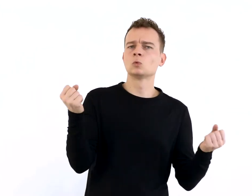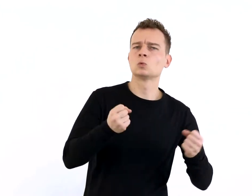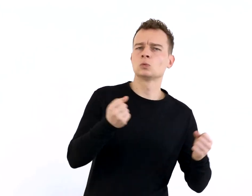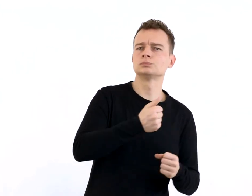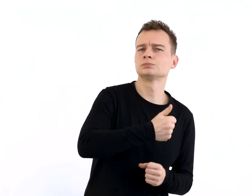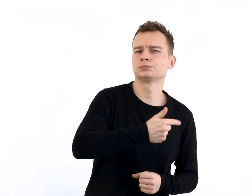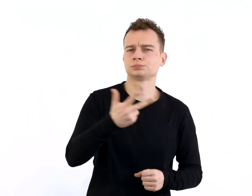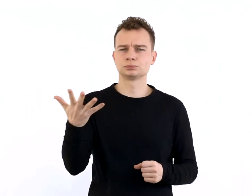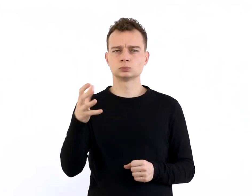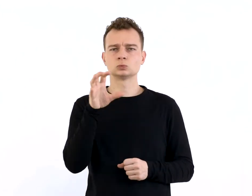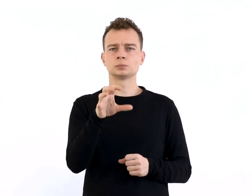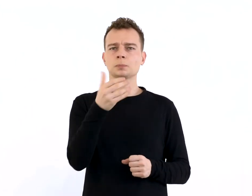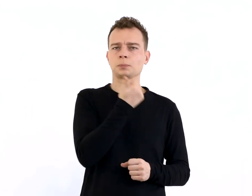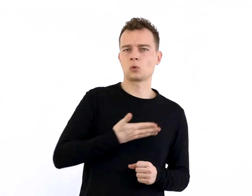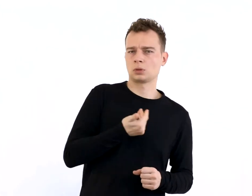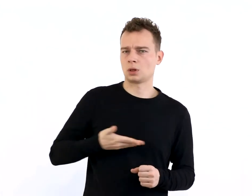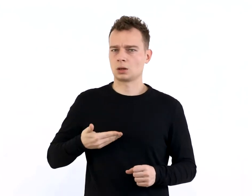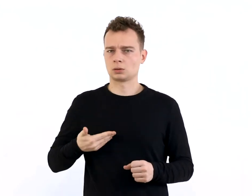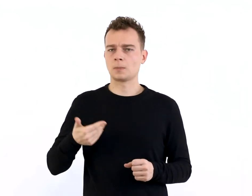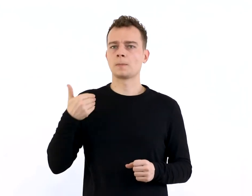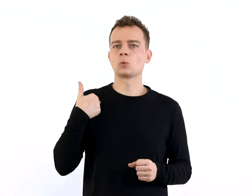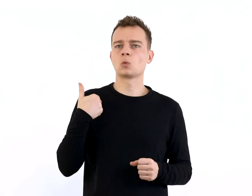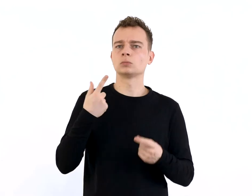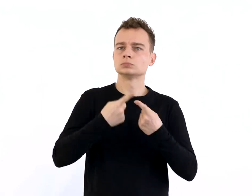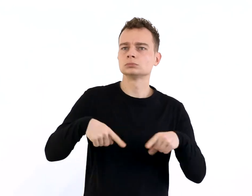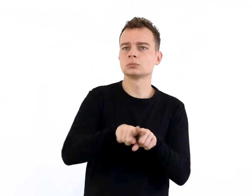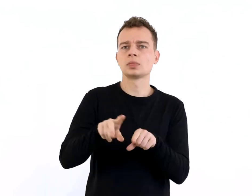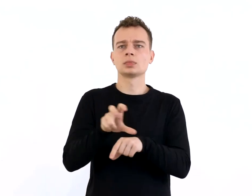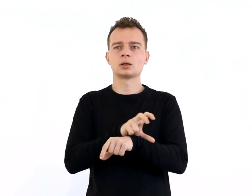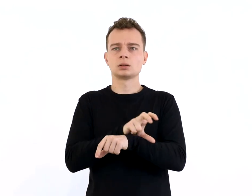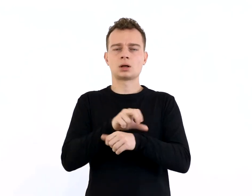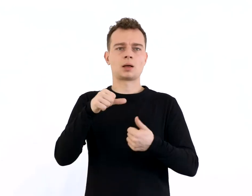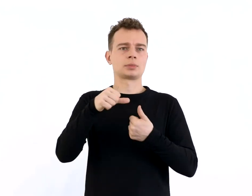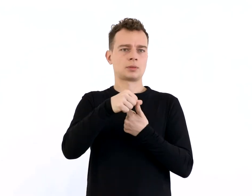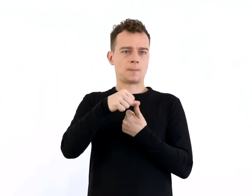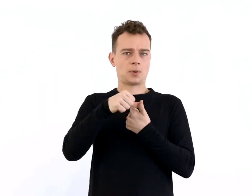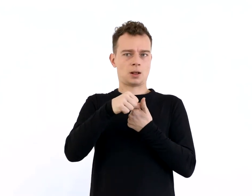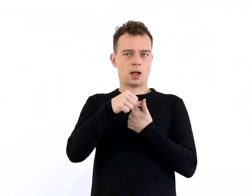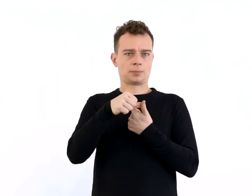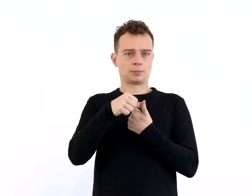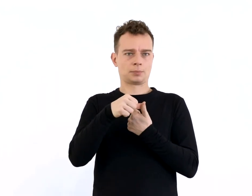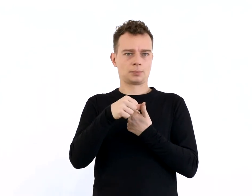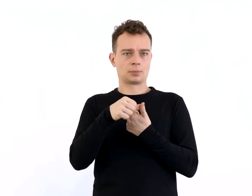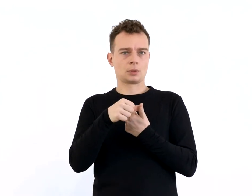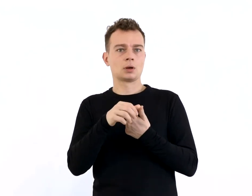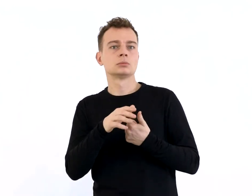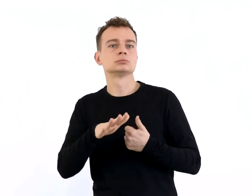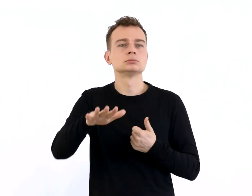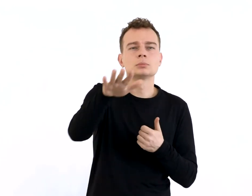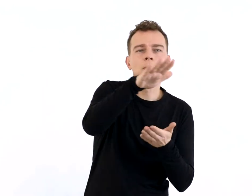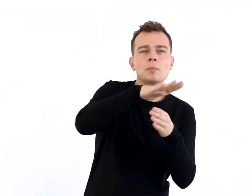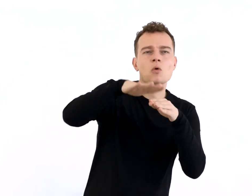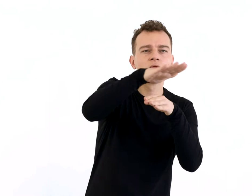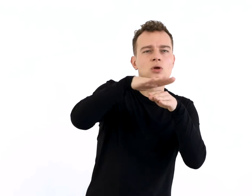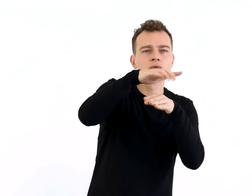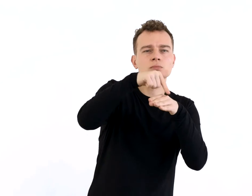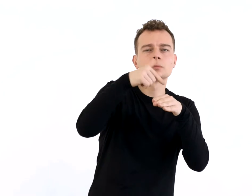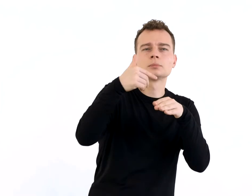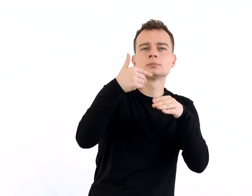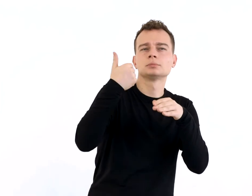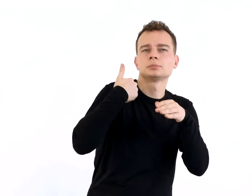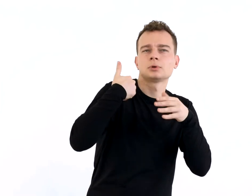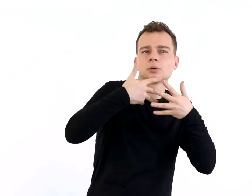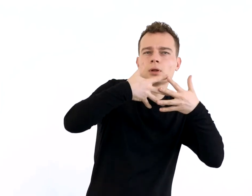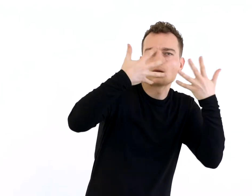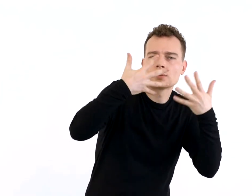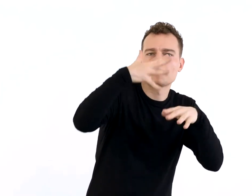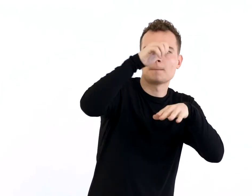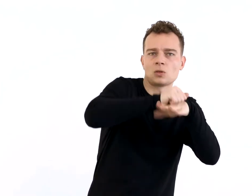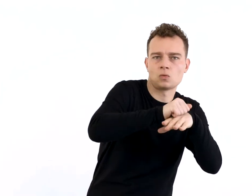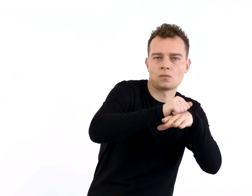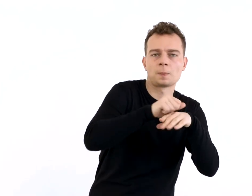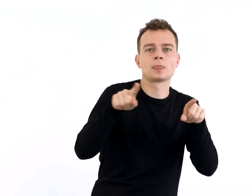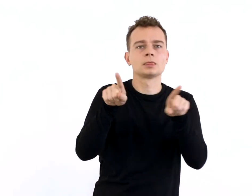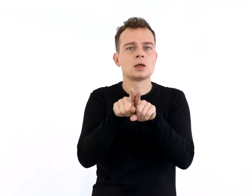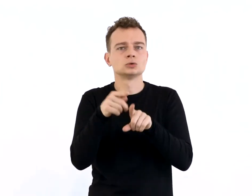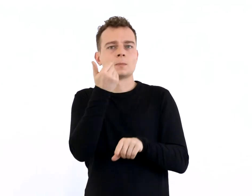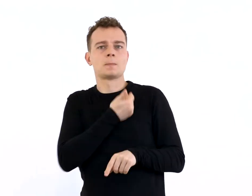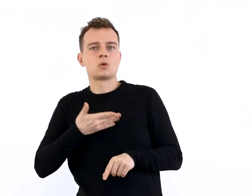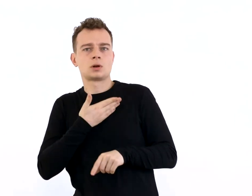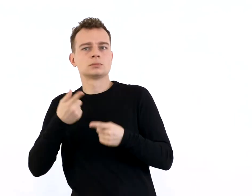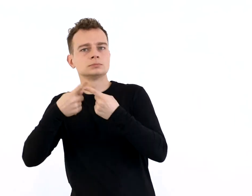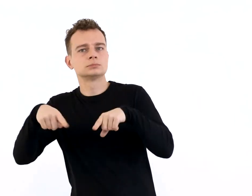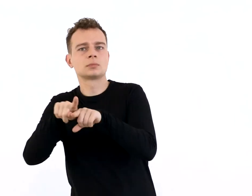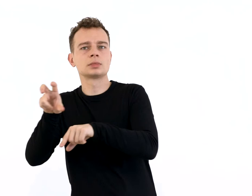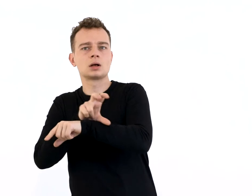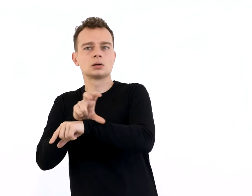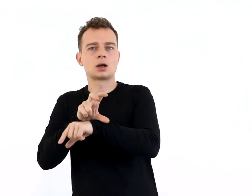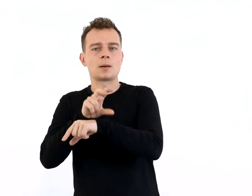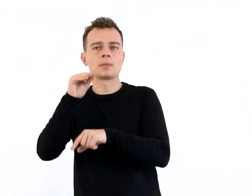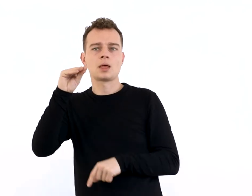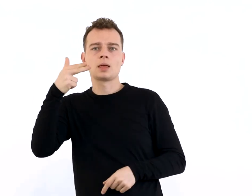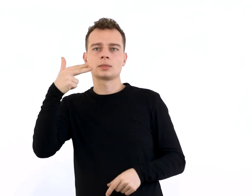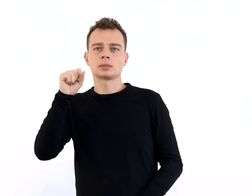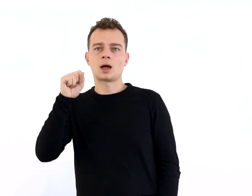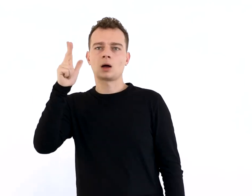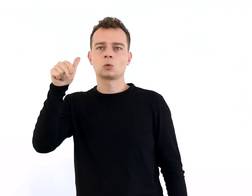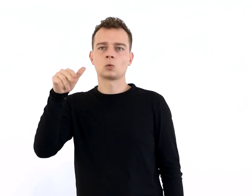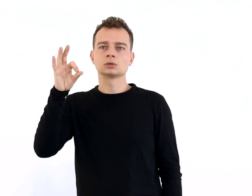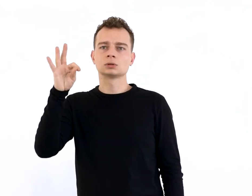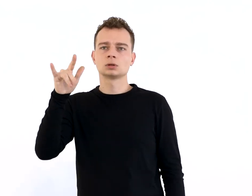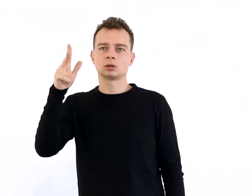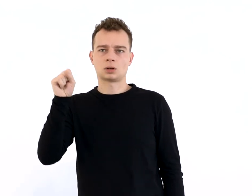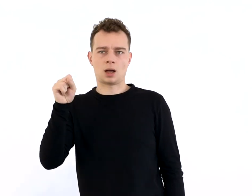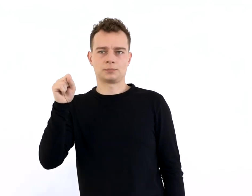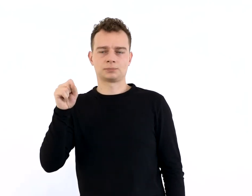Najliczniejszą grupą są wizerunki wykonane techniką tempery, o bladej i matowej powierzchni oraz portrety wykonane w technice enkaustyki.